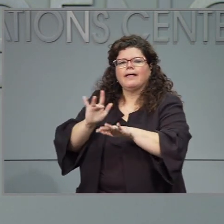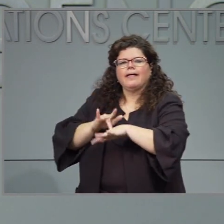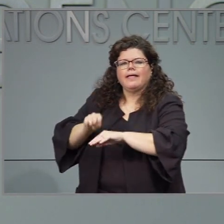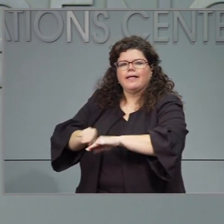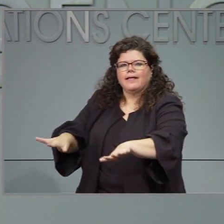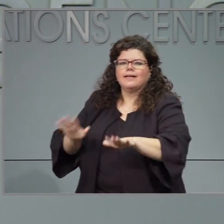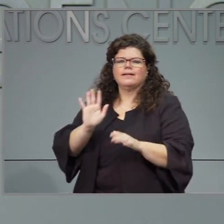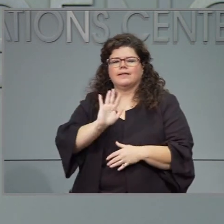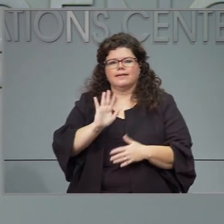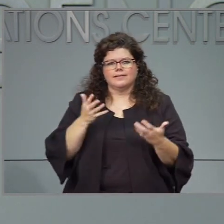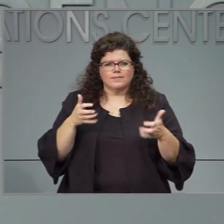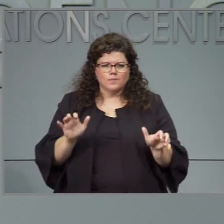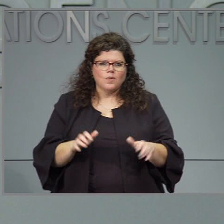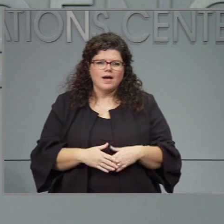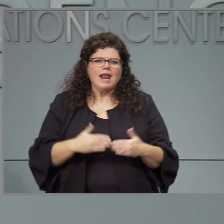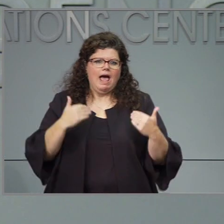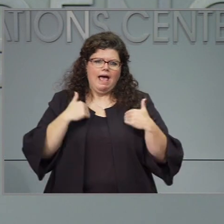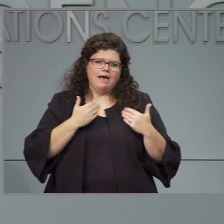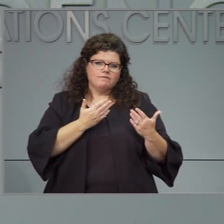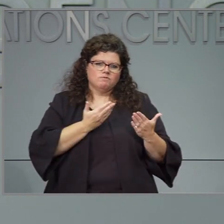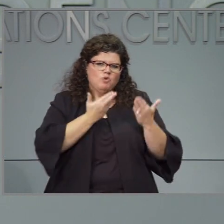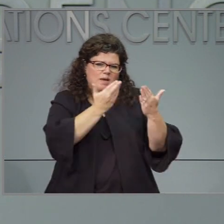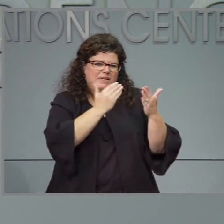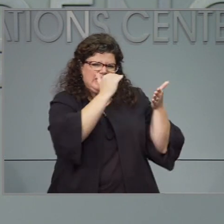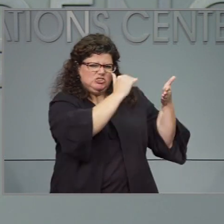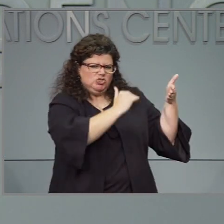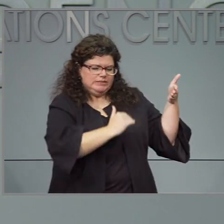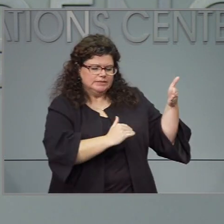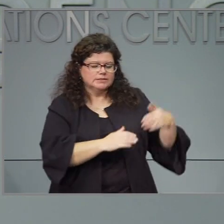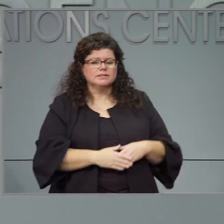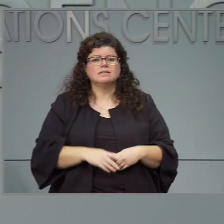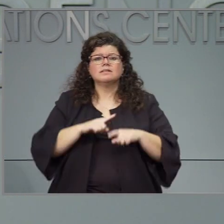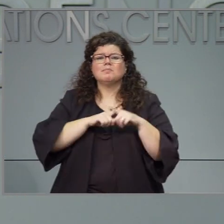Lo que queremos es reducir el riesgo, como siempre lo he dicho.